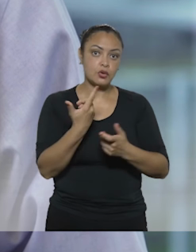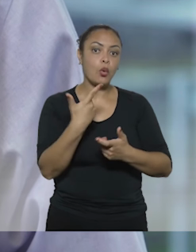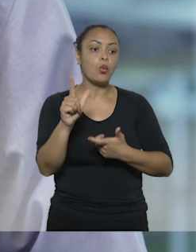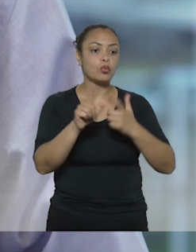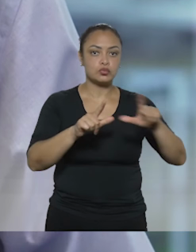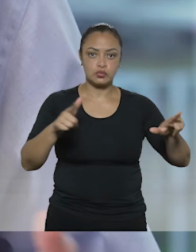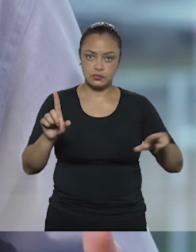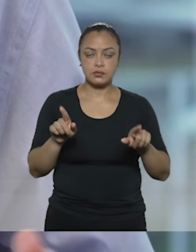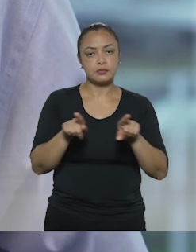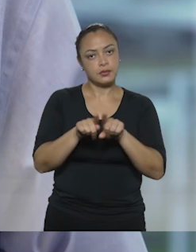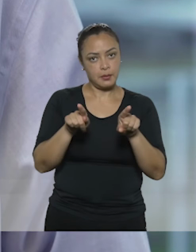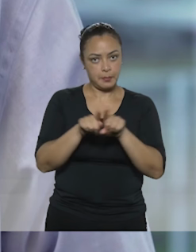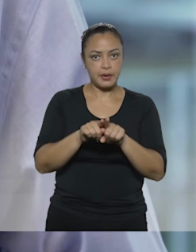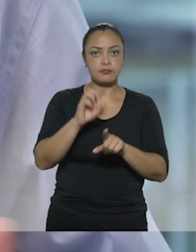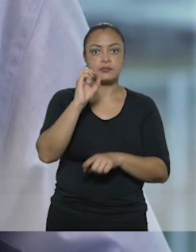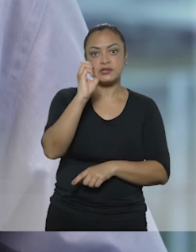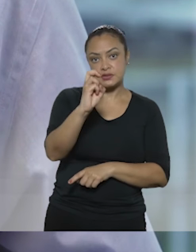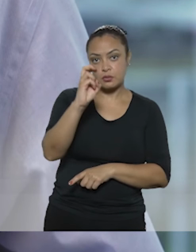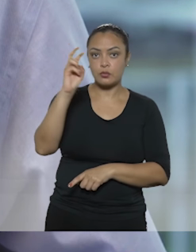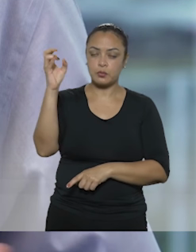setores fechando a carteira com 5%.